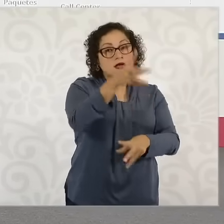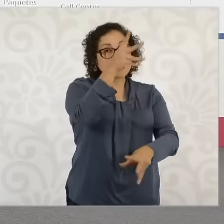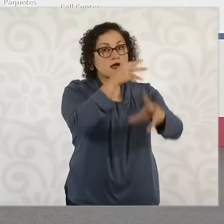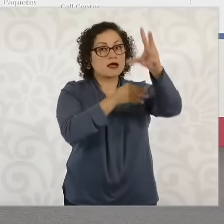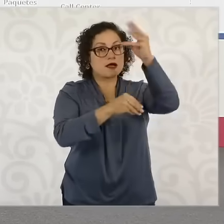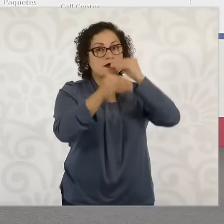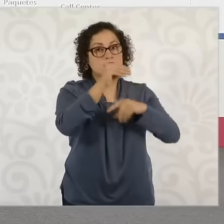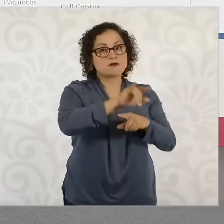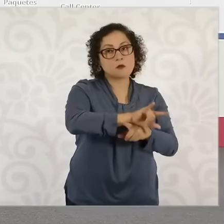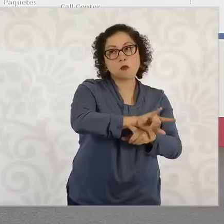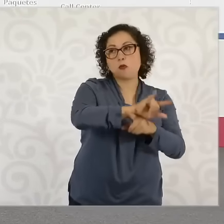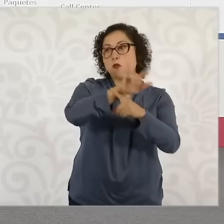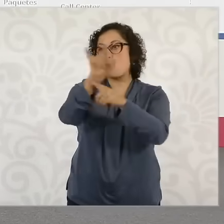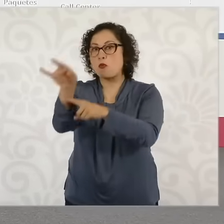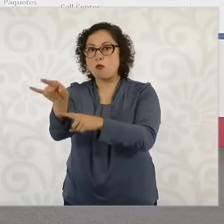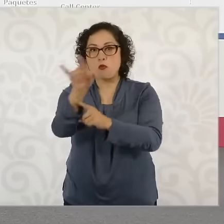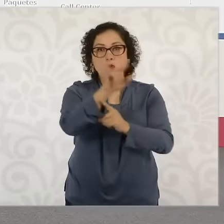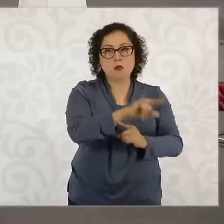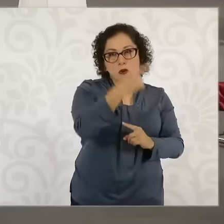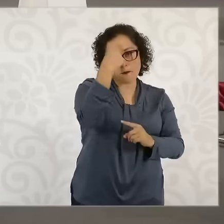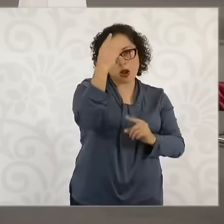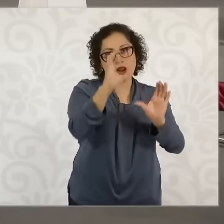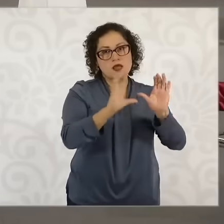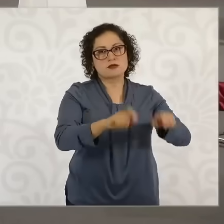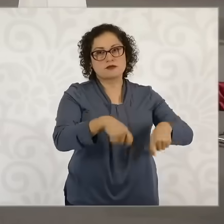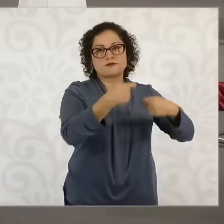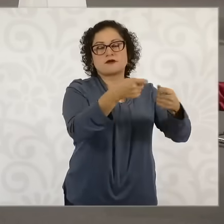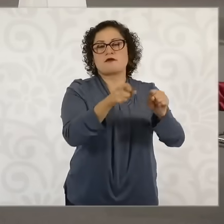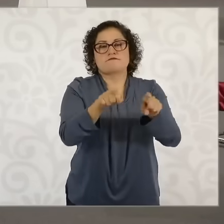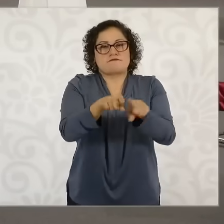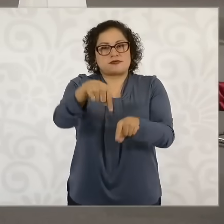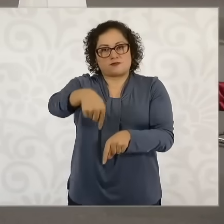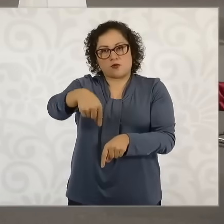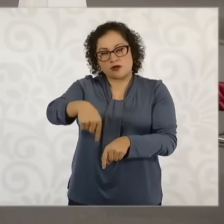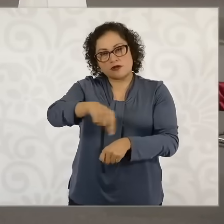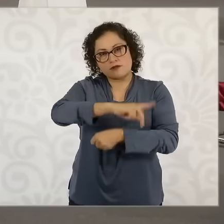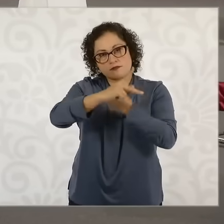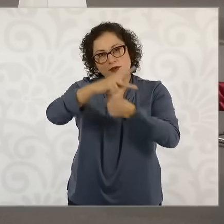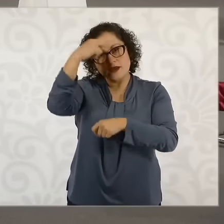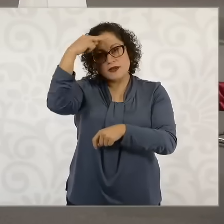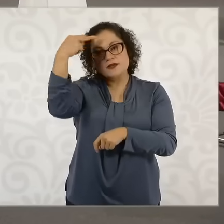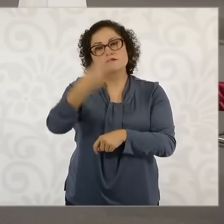aeronáutica de nuestro país, que vamos a llevar a cabo todo un proceso a través de un concepto